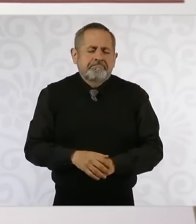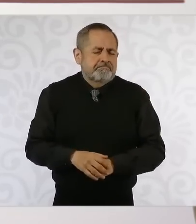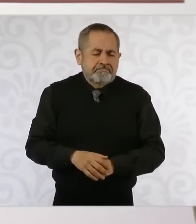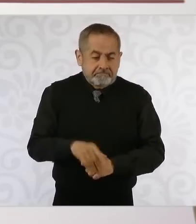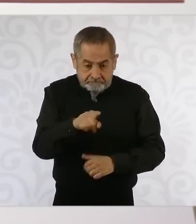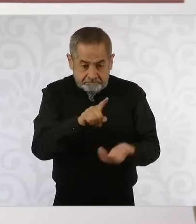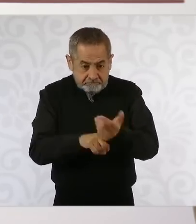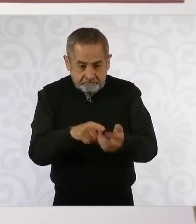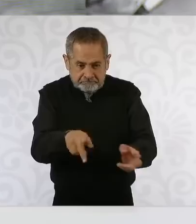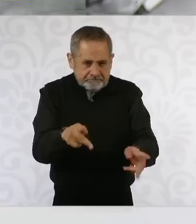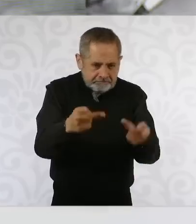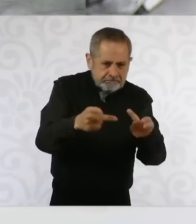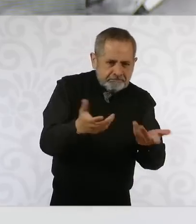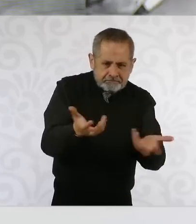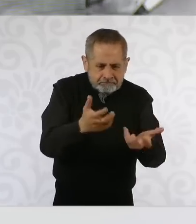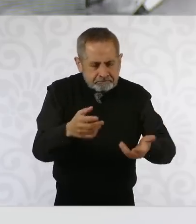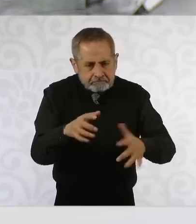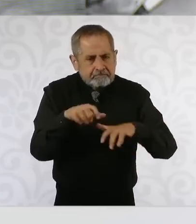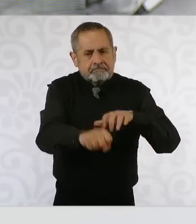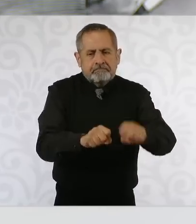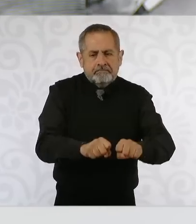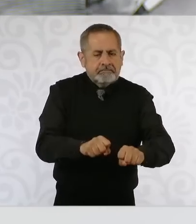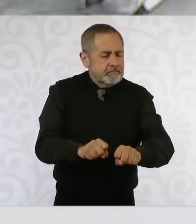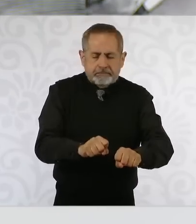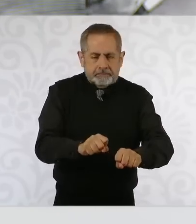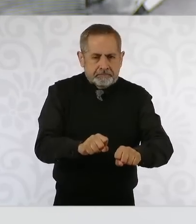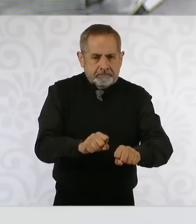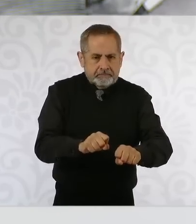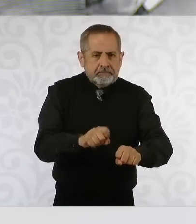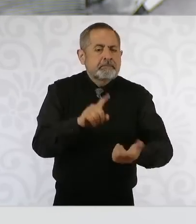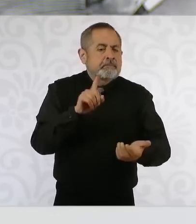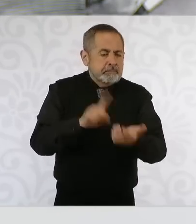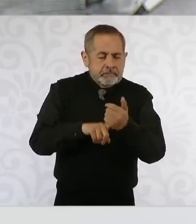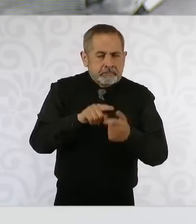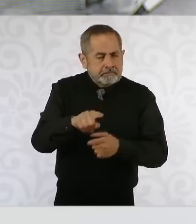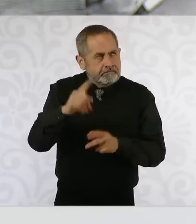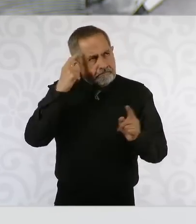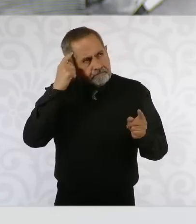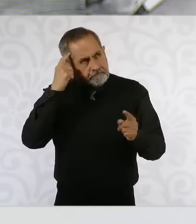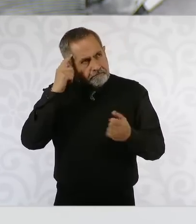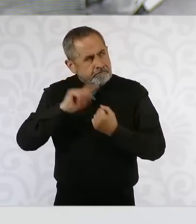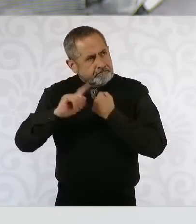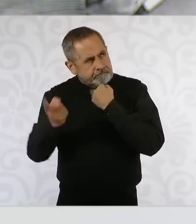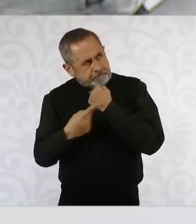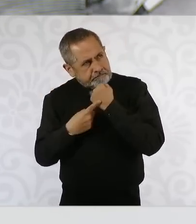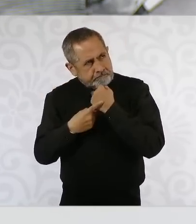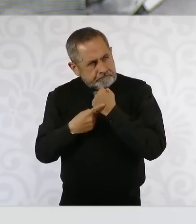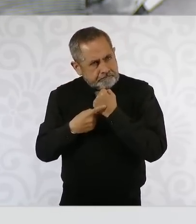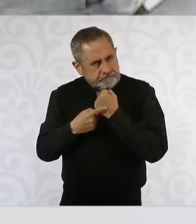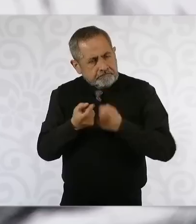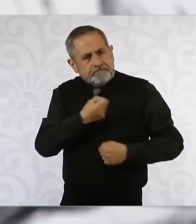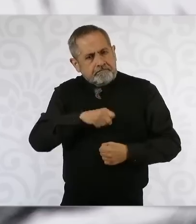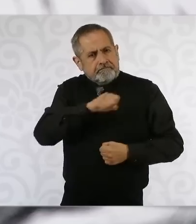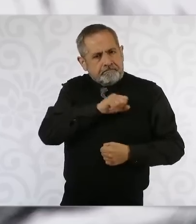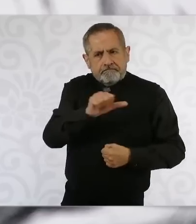esto sino que hay que tomarlo también como un asunto de salud pública ahora en México